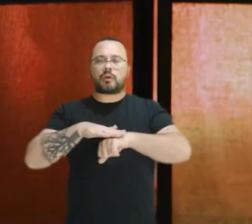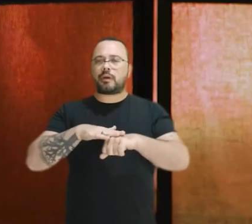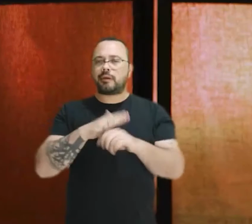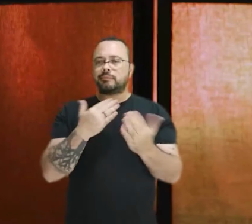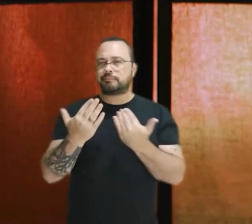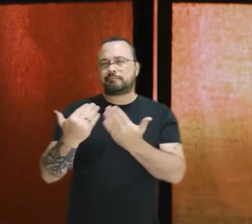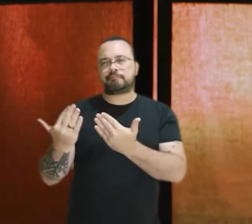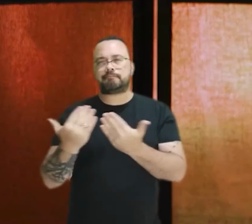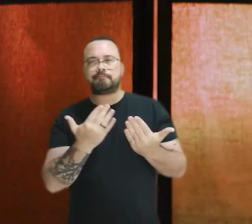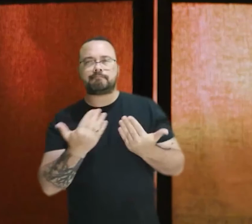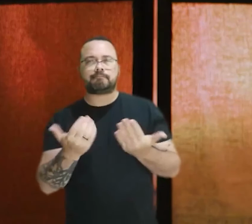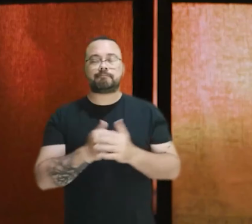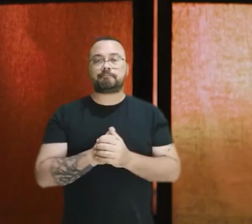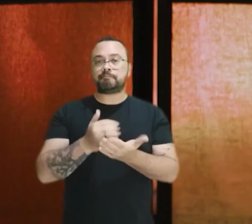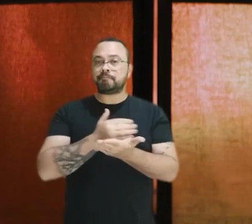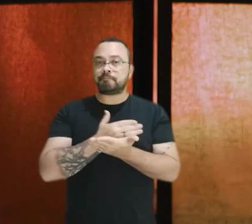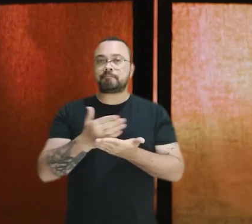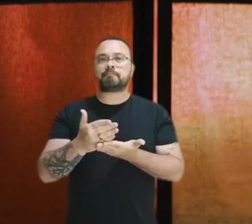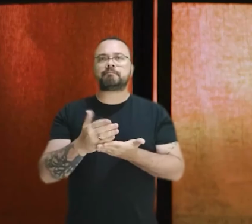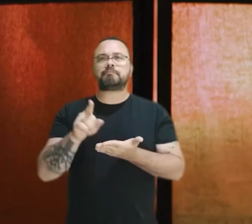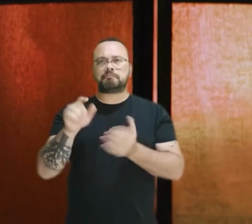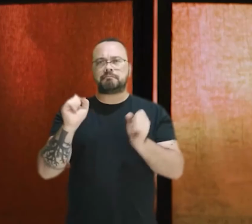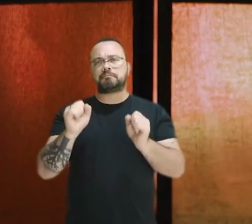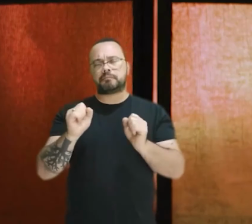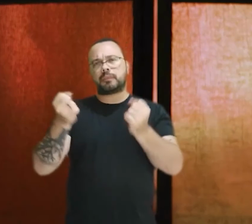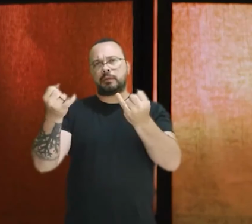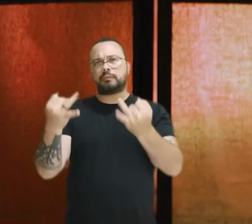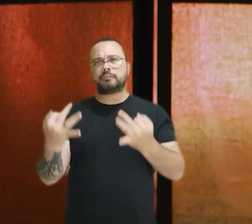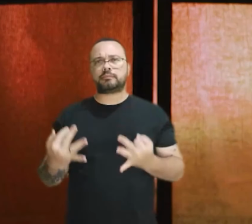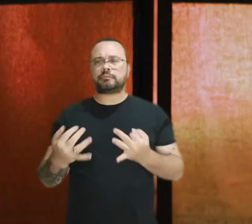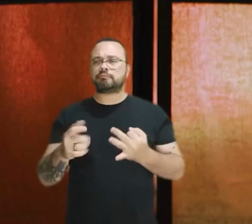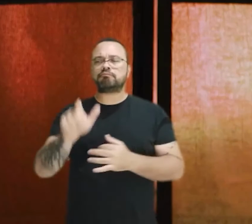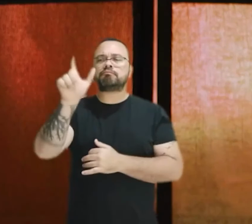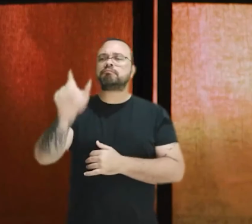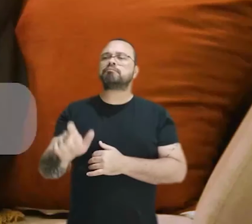eu acho que, pra começar, pra abrir, você podia dizer, pra gente, quem é a Julia.